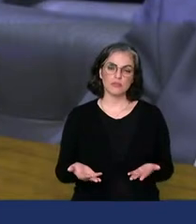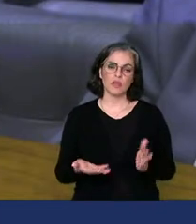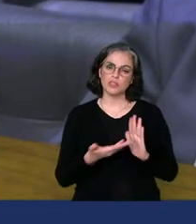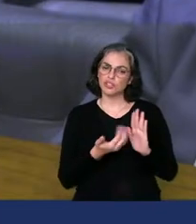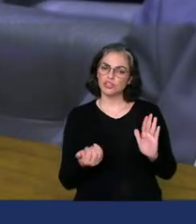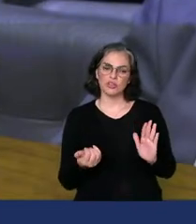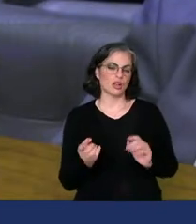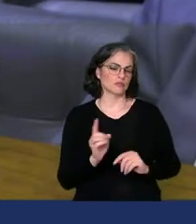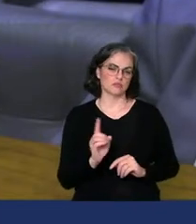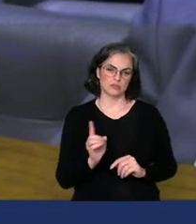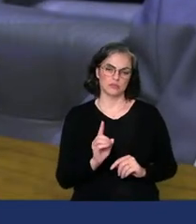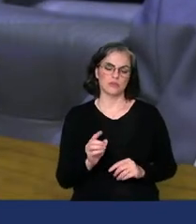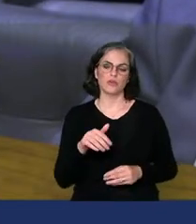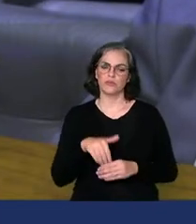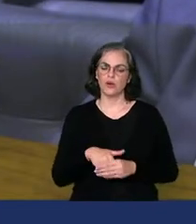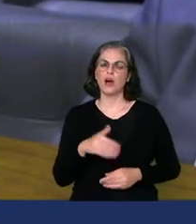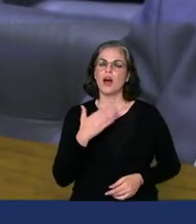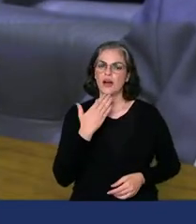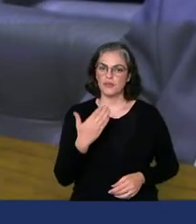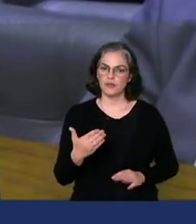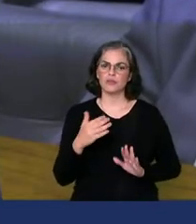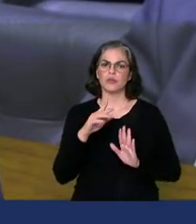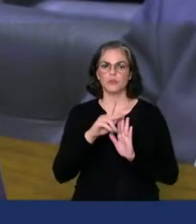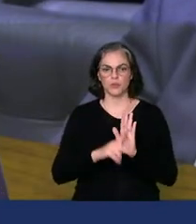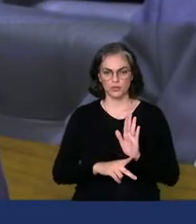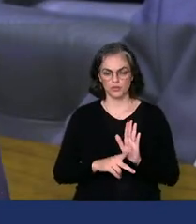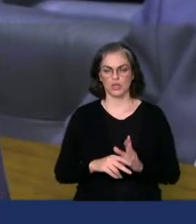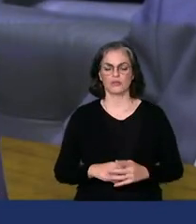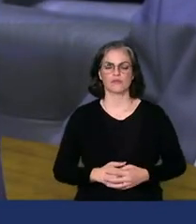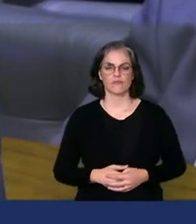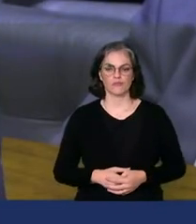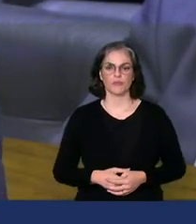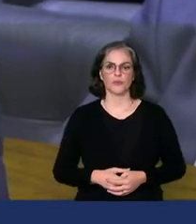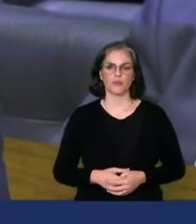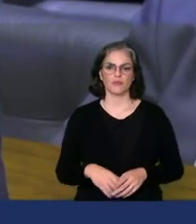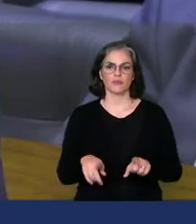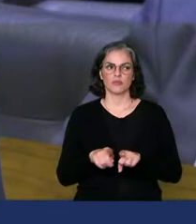ENTÃO VAMOS CONTRA RETIRADA DE PAUTA E VOTAREMOS A FAVOR DO PROJETO E VAMOS TAMBÉM PEDIR AO NOSSO LÍDER DO